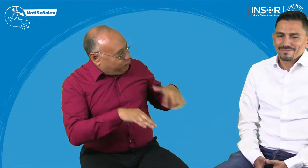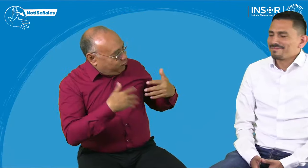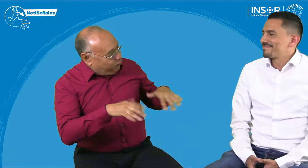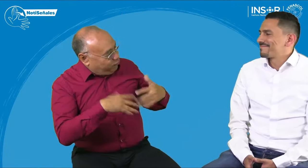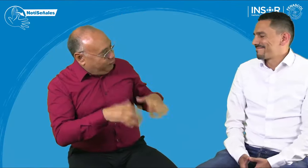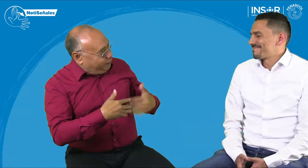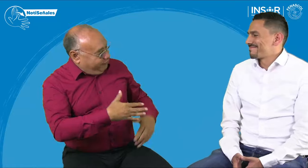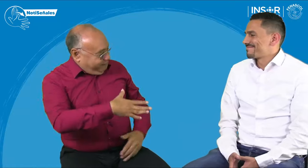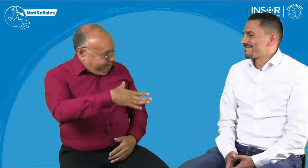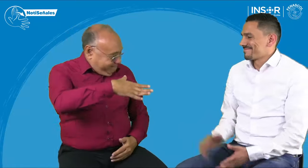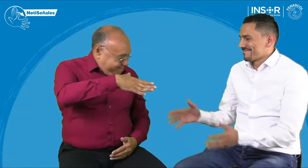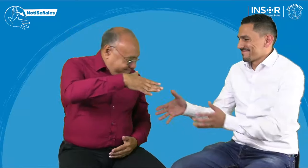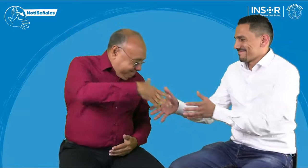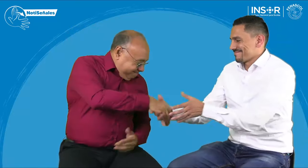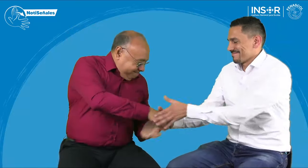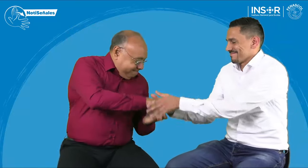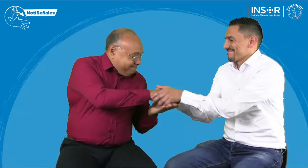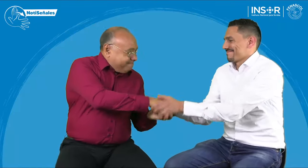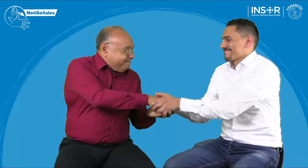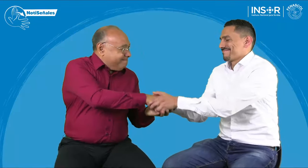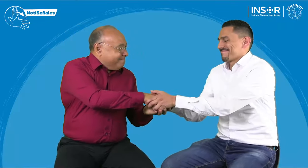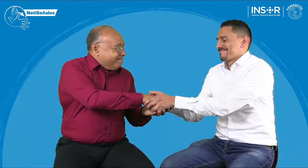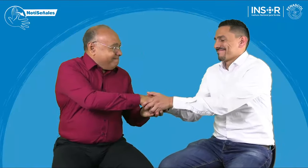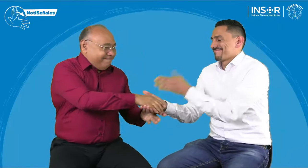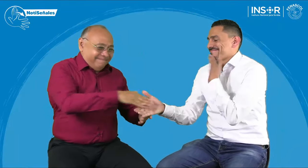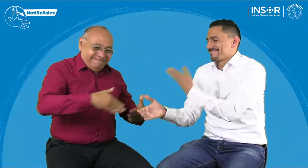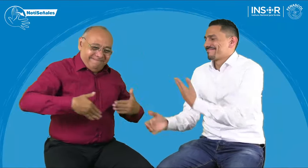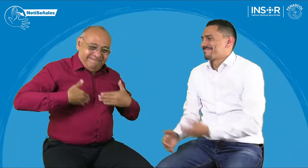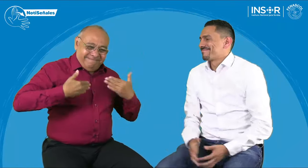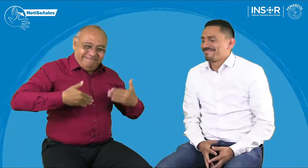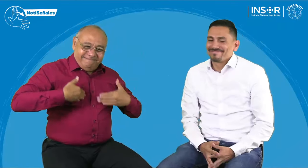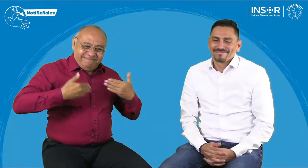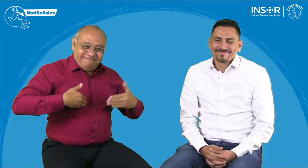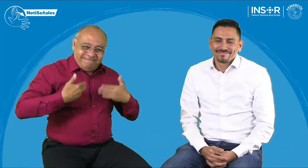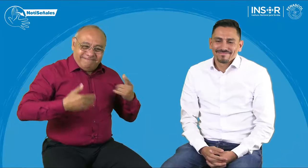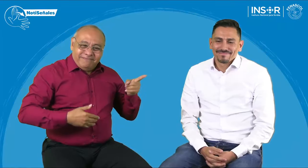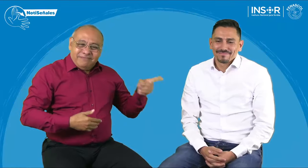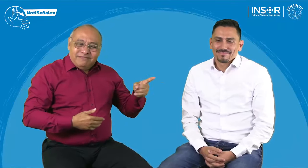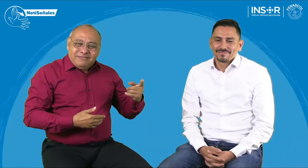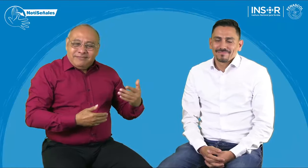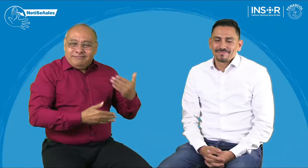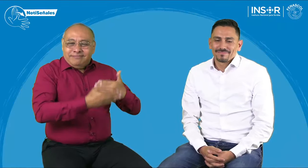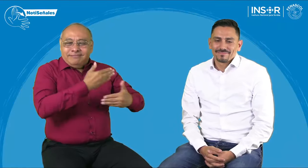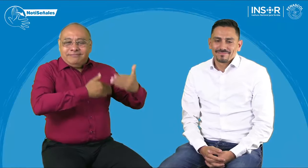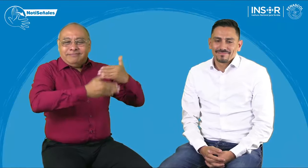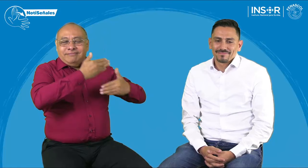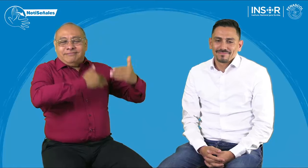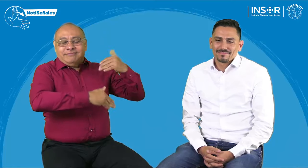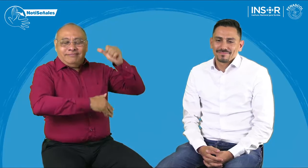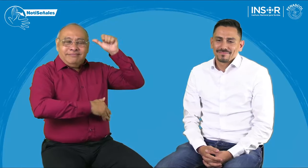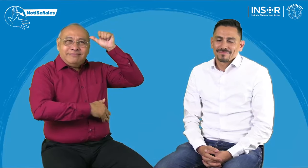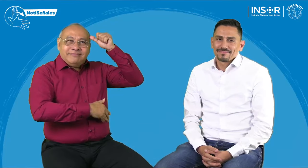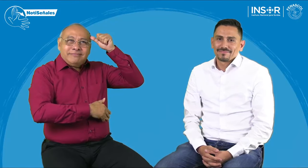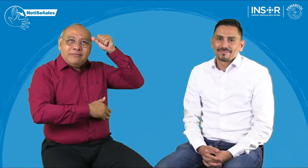después de la incidencia, después de la marcha de las personas sordas, de muchas cosas, hemos logrado ese